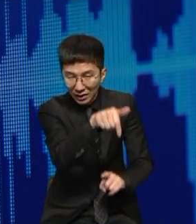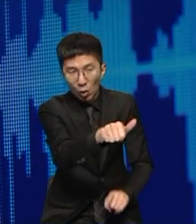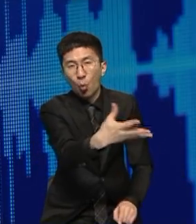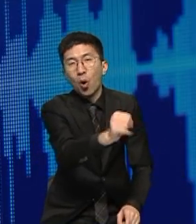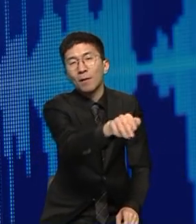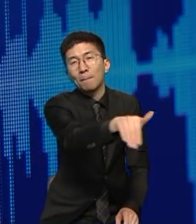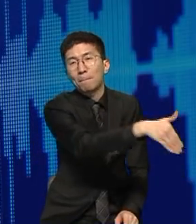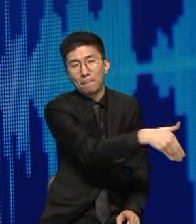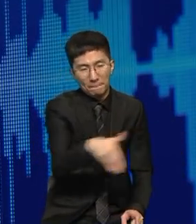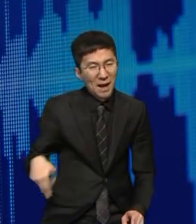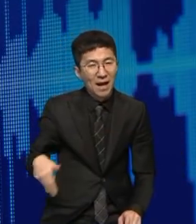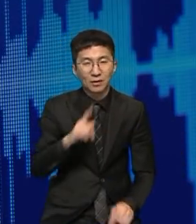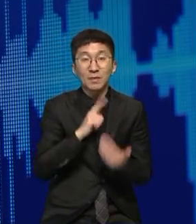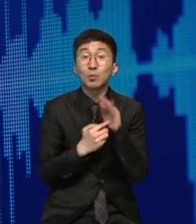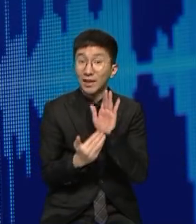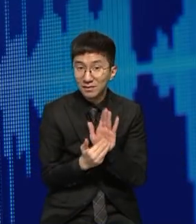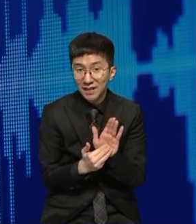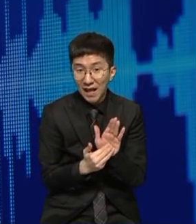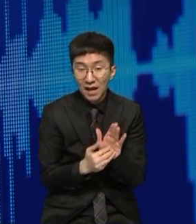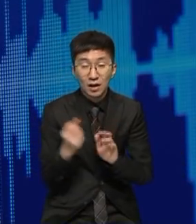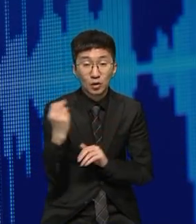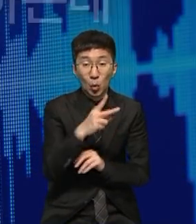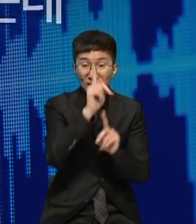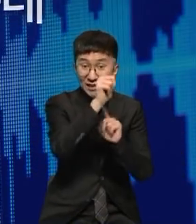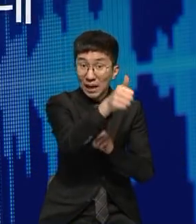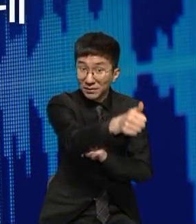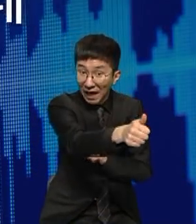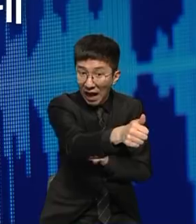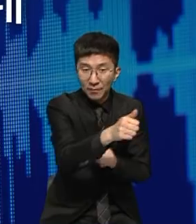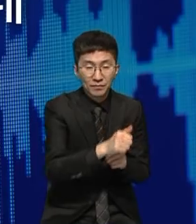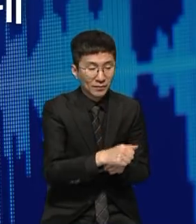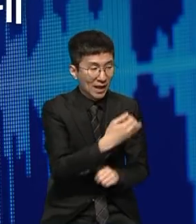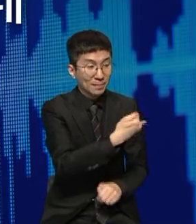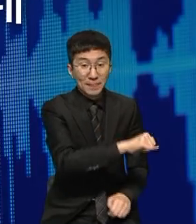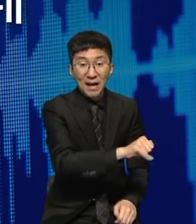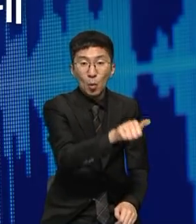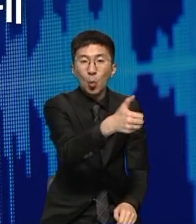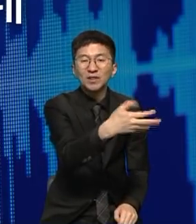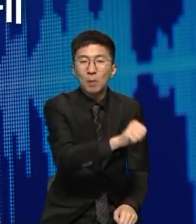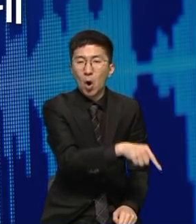돈을 갚아야 한다는 취지로 얘기했습니다. 또 김 씨는 이 씨가 박 전 특검 딸에게 줄